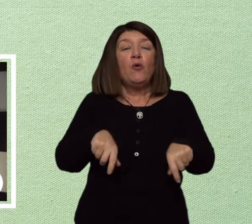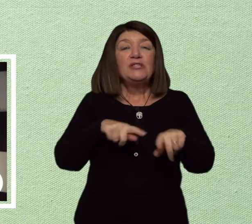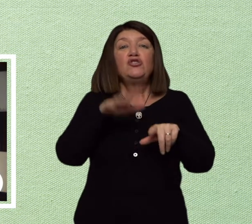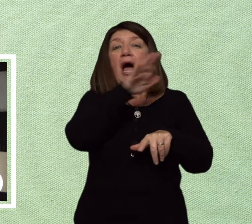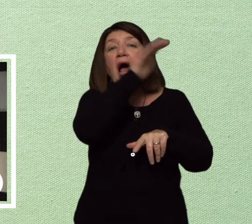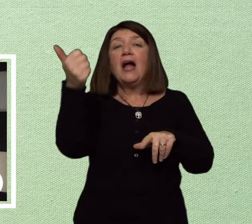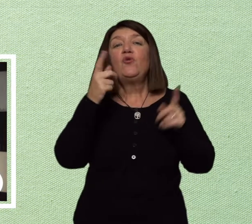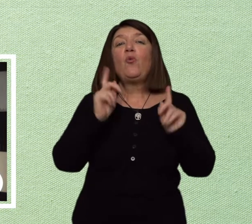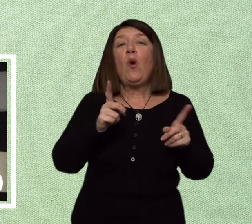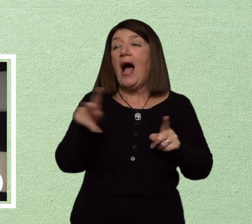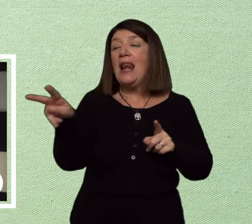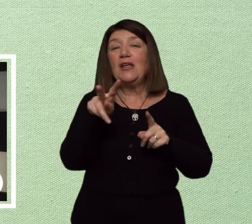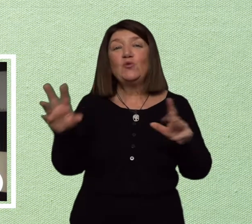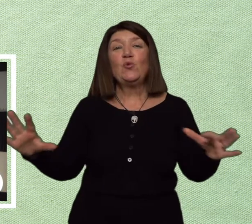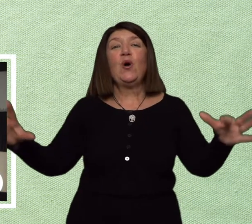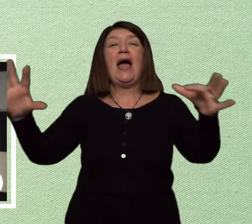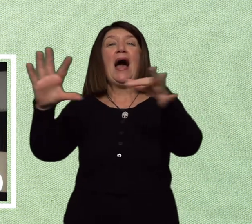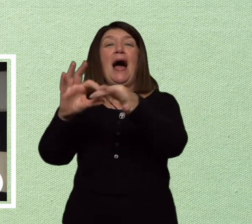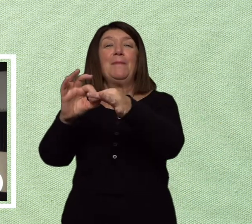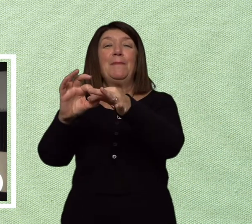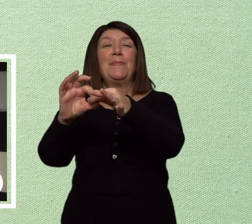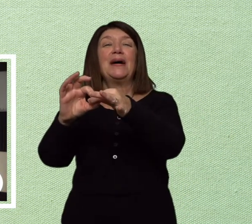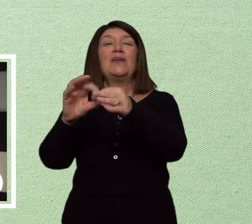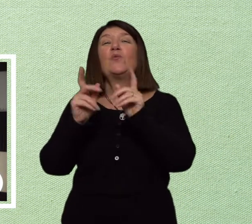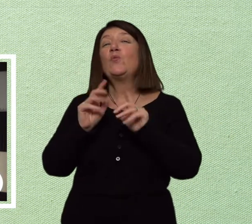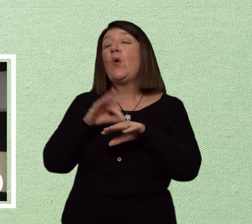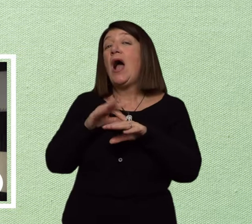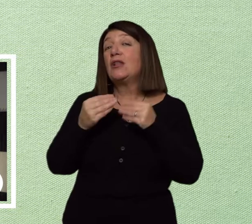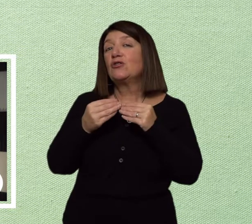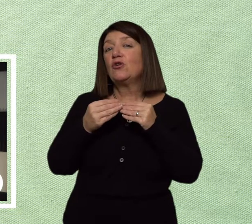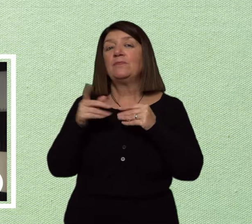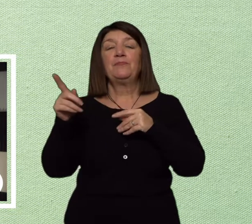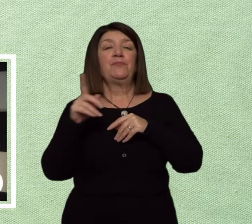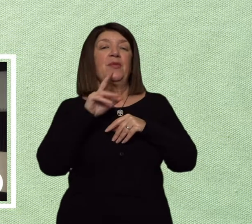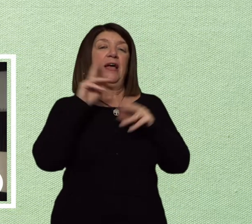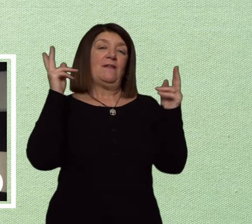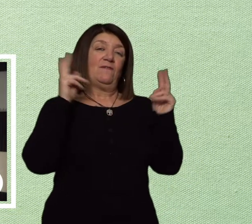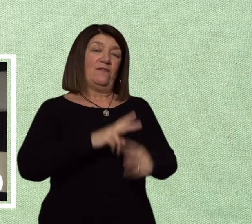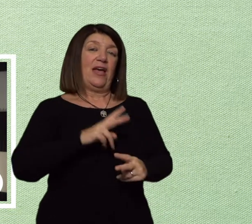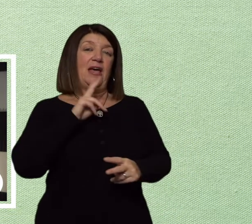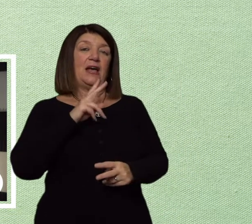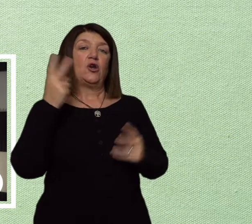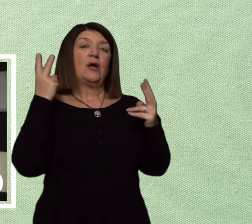parte sempre dalla sensibilità delle persone l'incontro con Giada Morandi e con la dottoressa Zanotto, che è la mia responsabile,